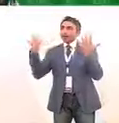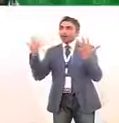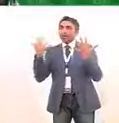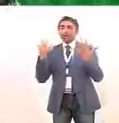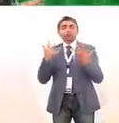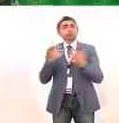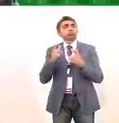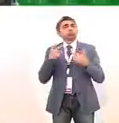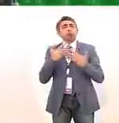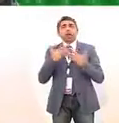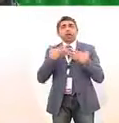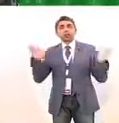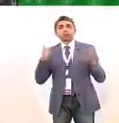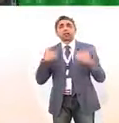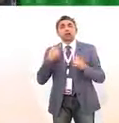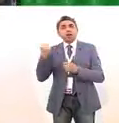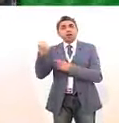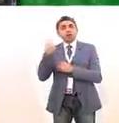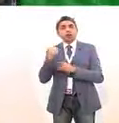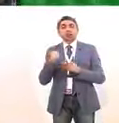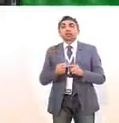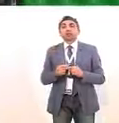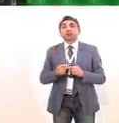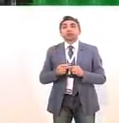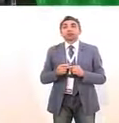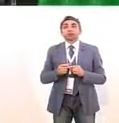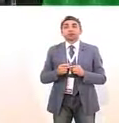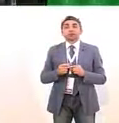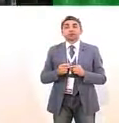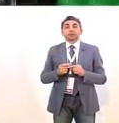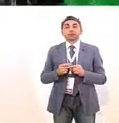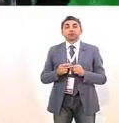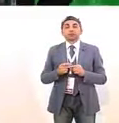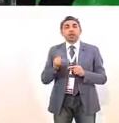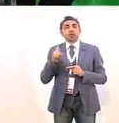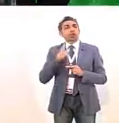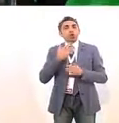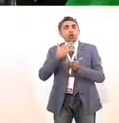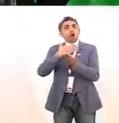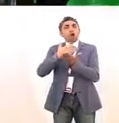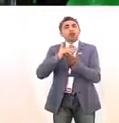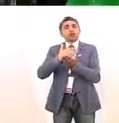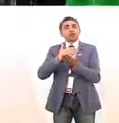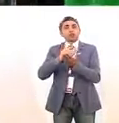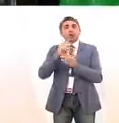franchezza, con la stessa forza, che non è per noi condivisibile l’espressione “La